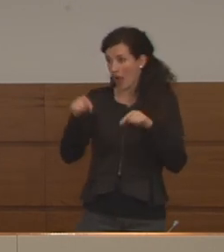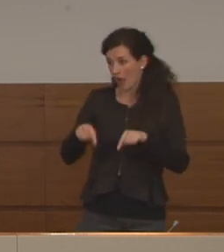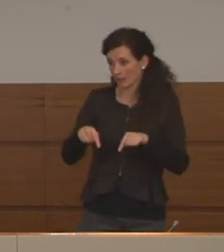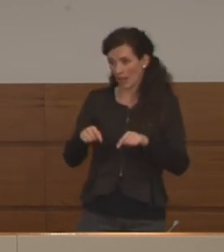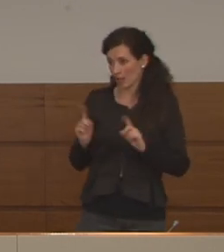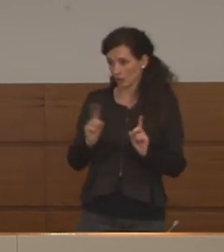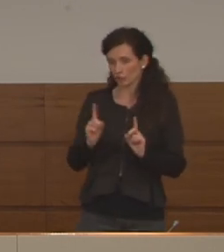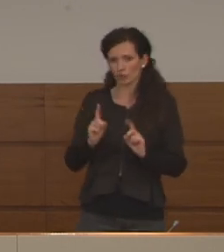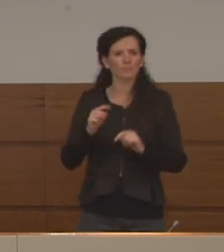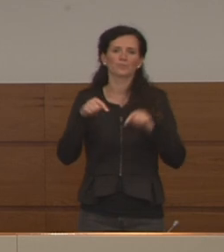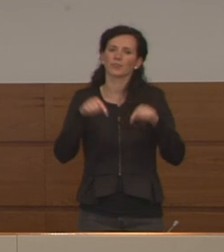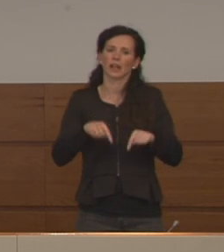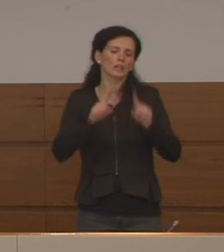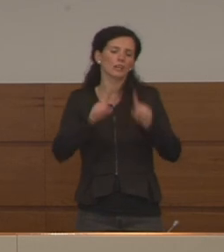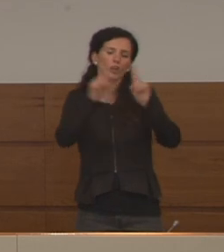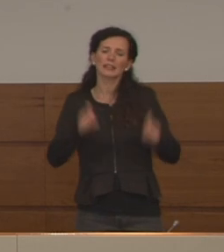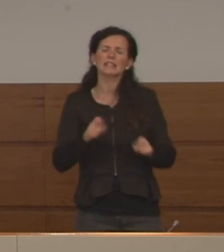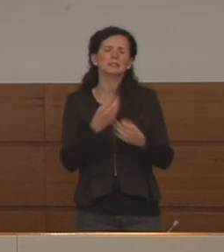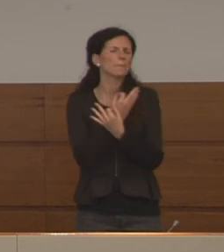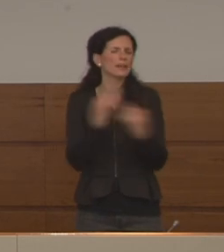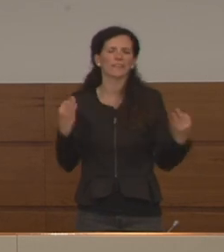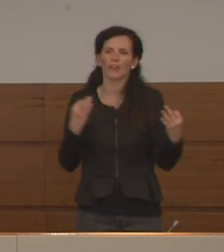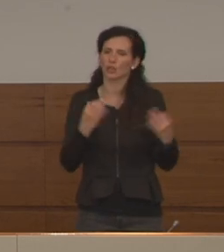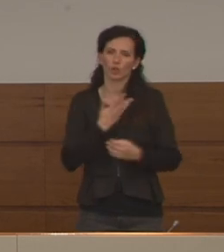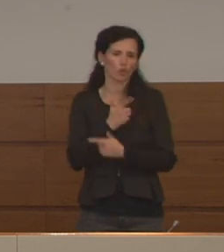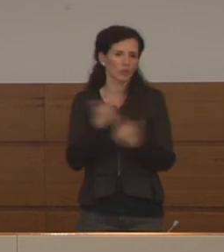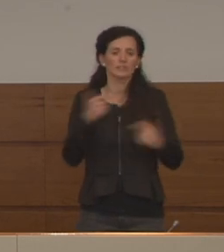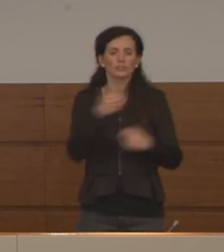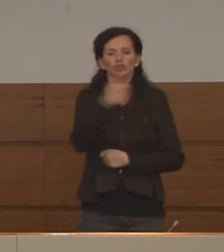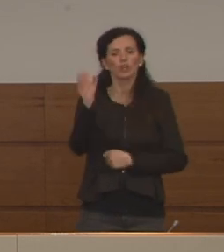No, il test perfetto non esiste. Non abbiamo 100%.